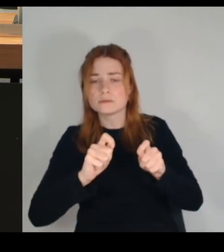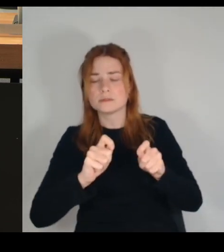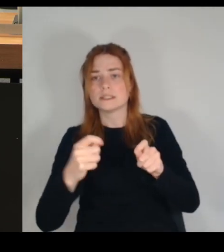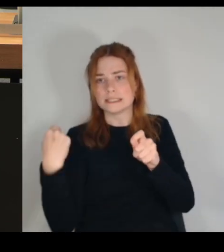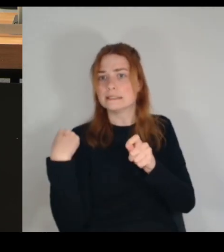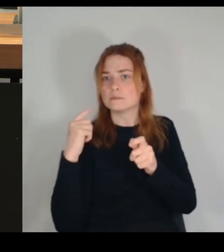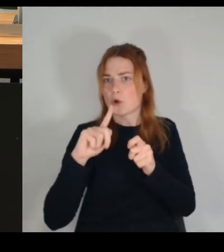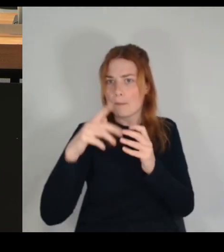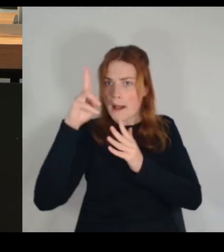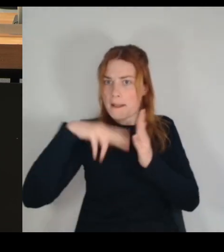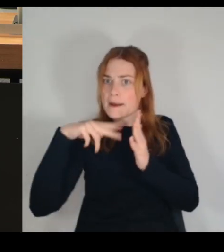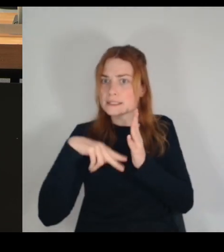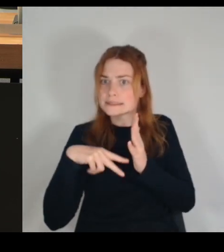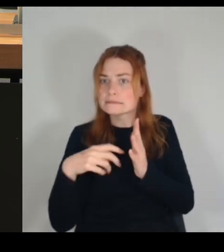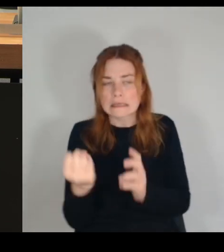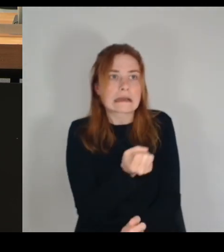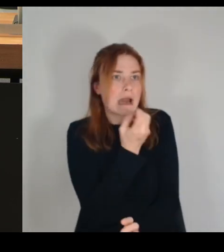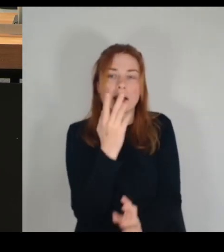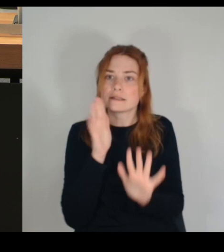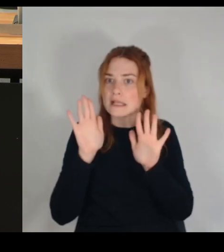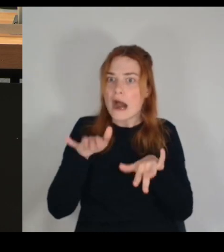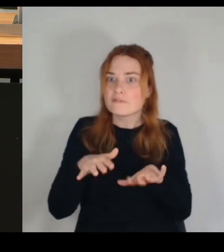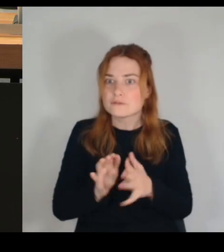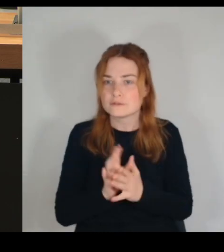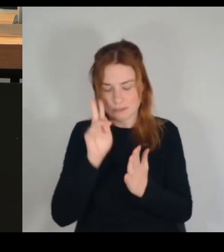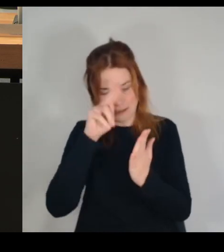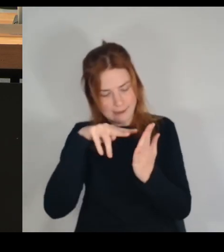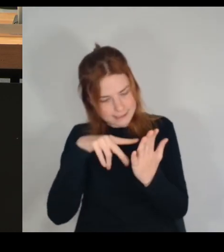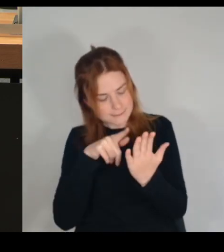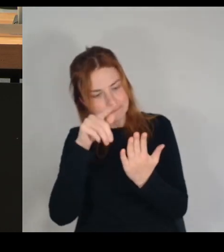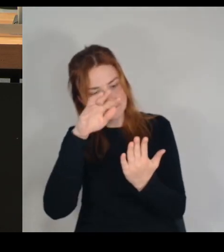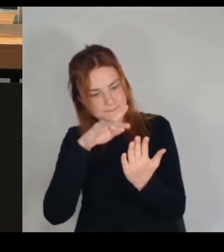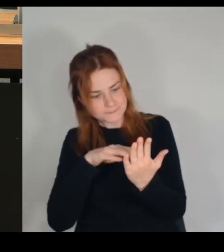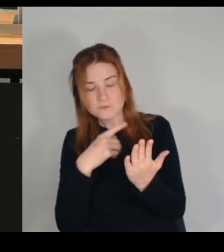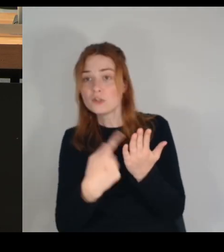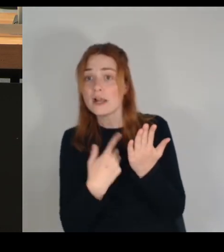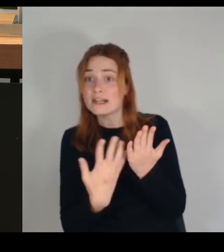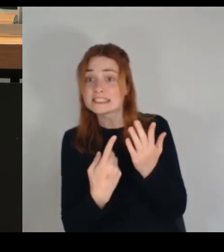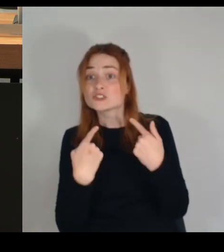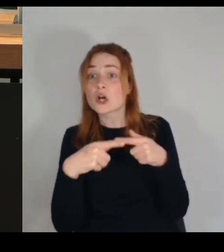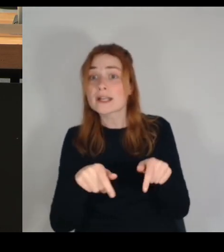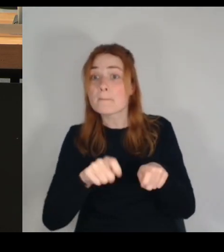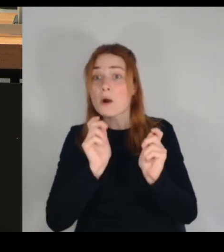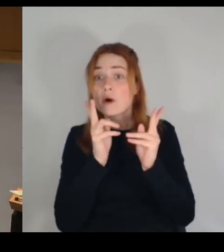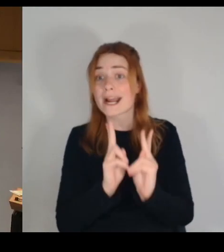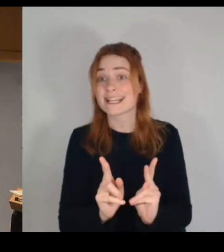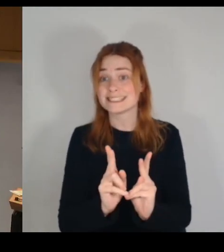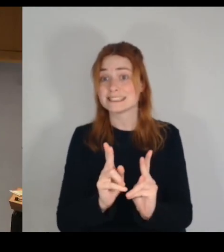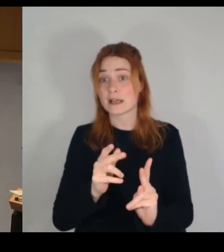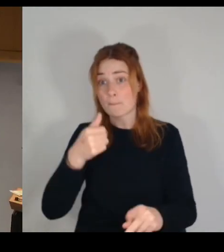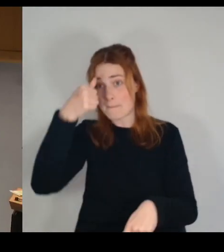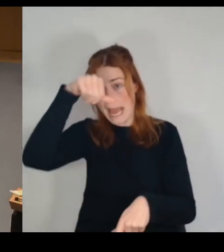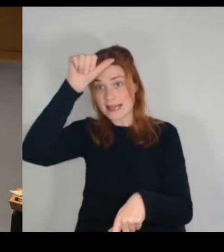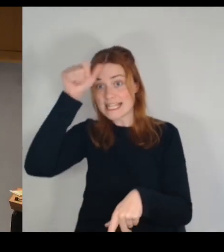Sie fordern ein Sonderbaurecht für Einheimische, Herr Bartsch, das haben Sie heute schon gesagt ein Sonderbaurecht für Einheimische.